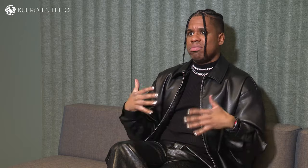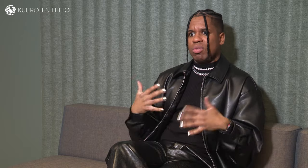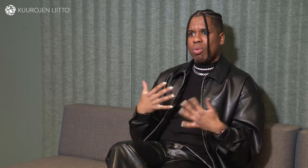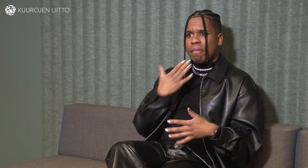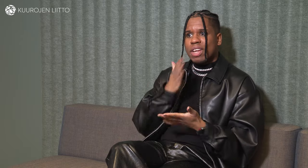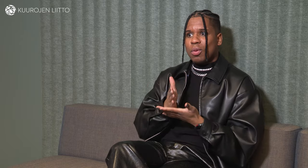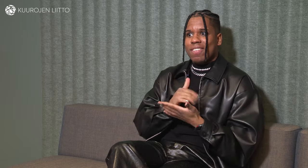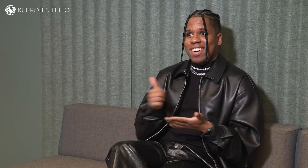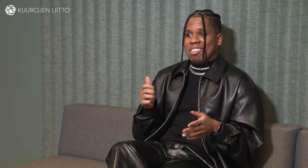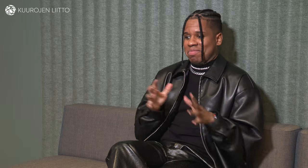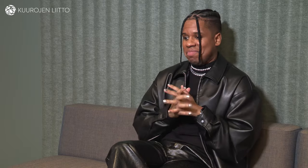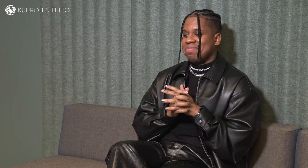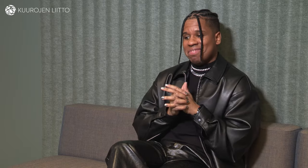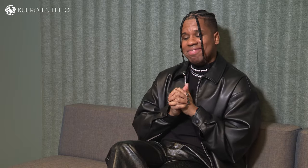Hyviä juttuja kaikki.